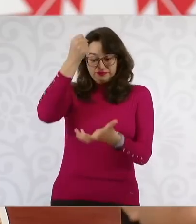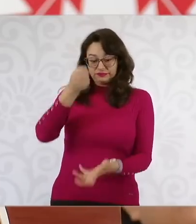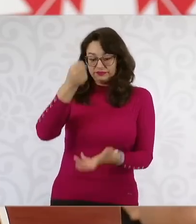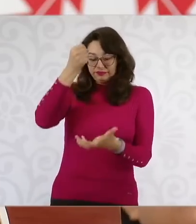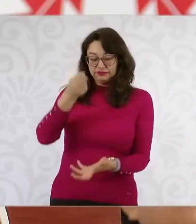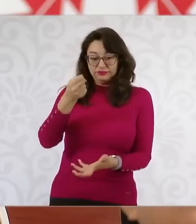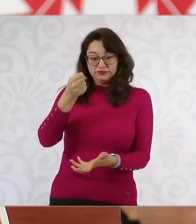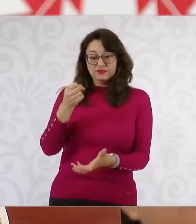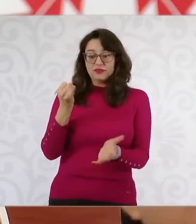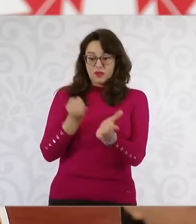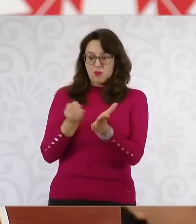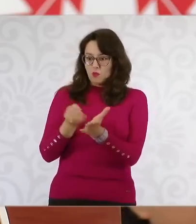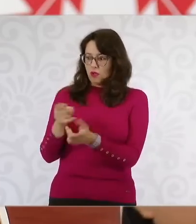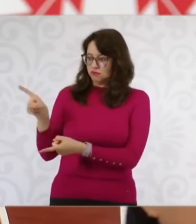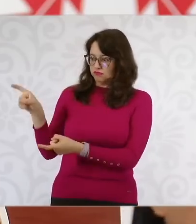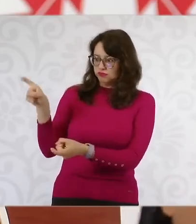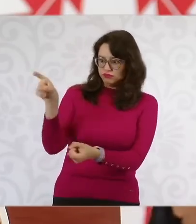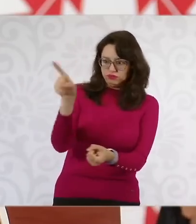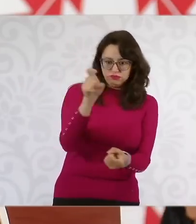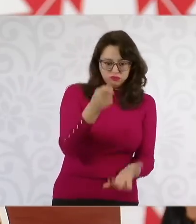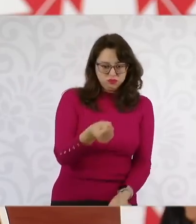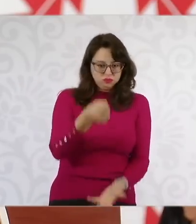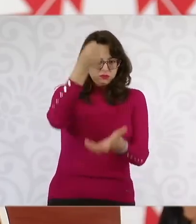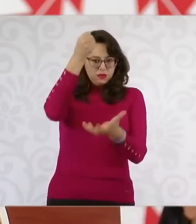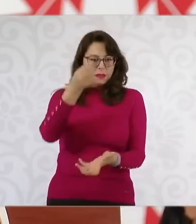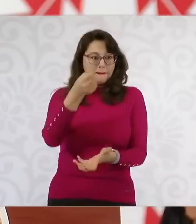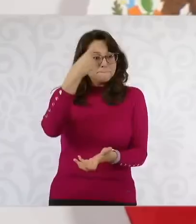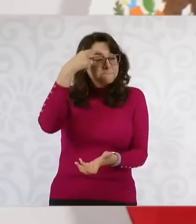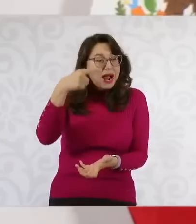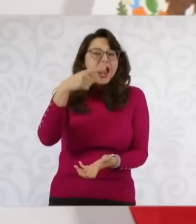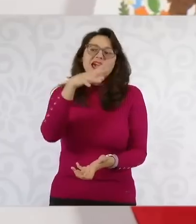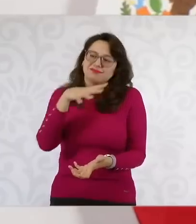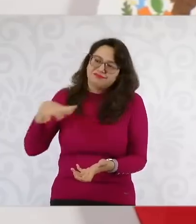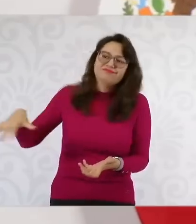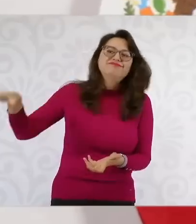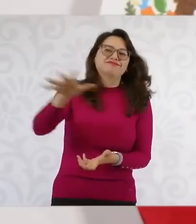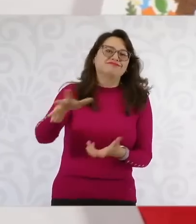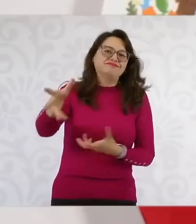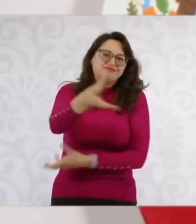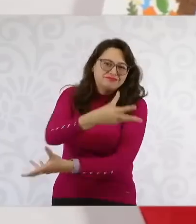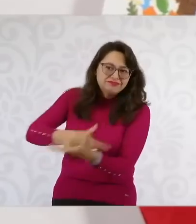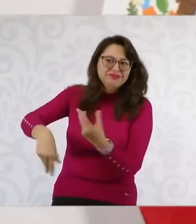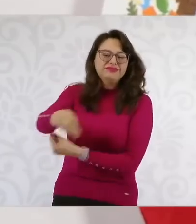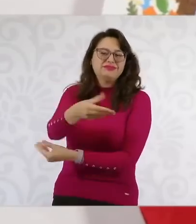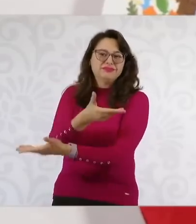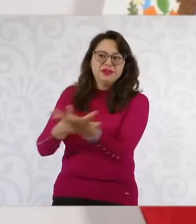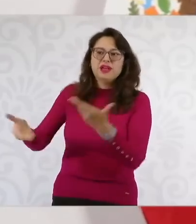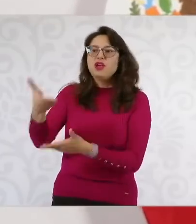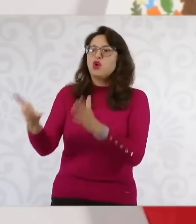los impuestos se regresan en obras públicas en obras de infraestructura en obras estratégicas